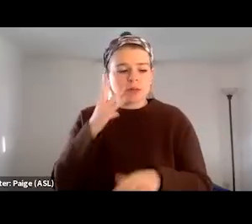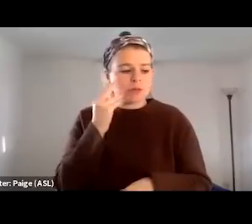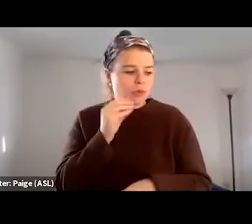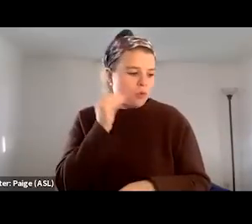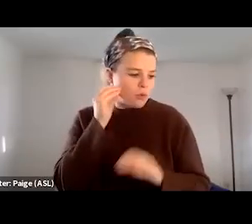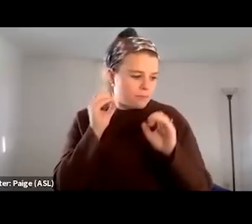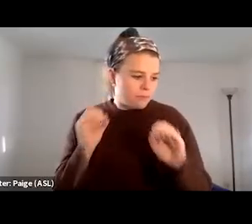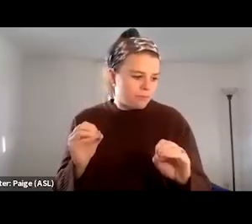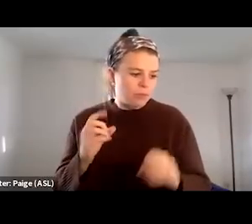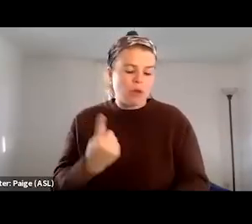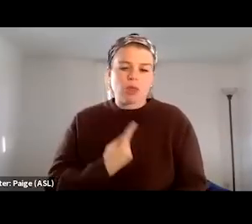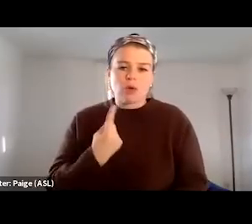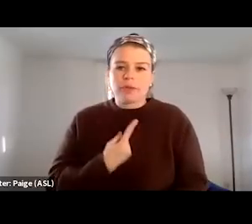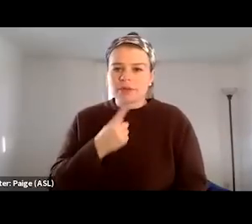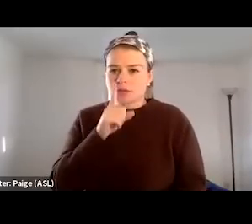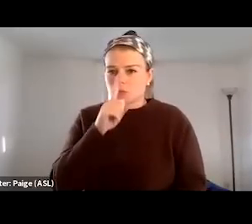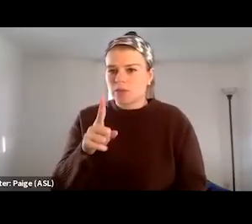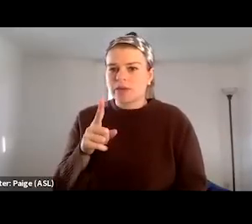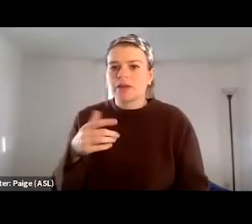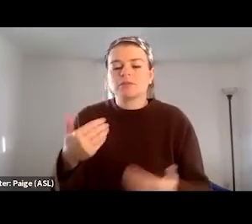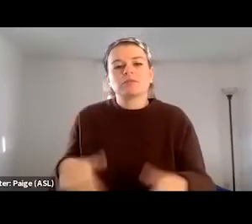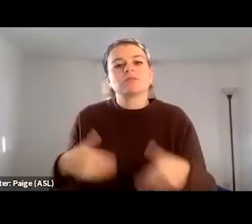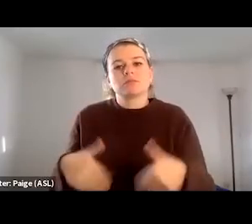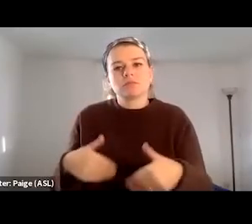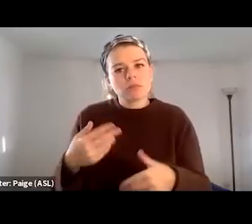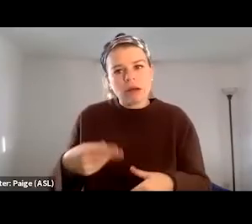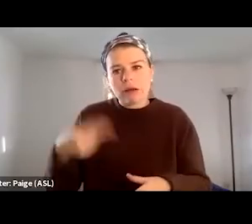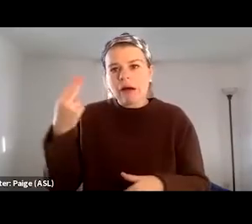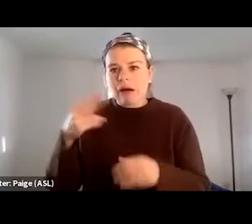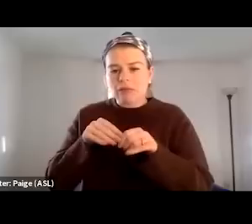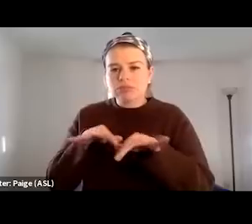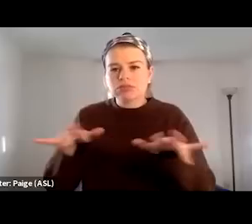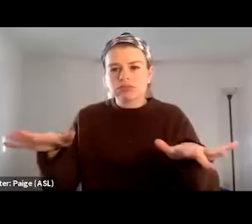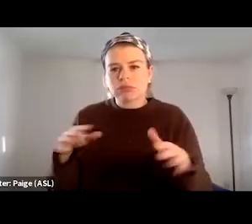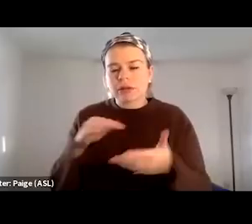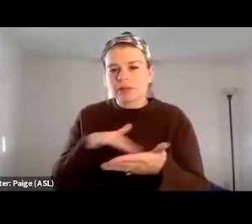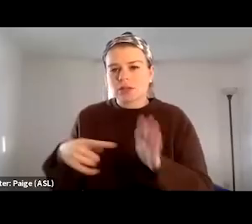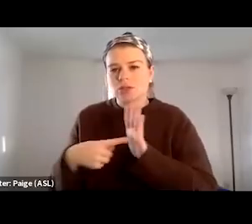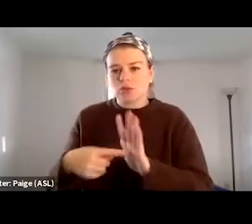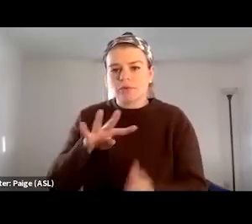la soledad ha tenido una prevalencia especialmente alta con estudios que muestran que el 41 % de los adultos